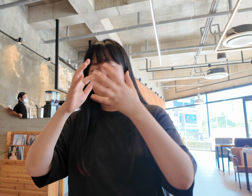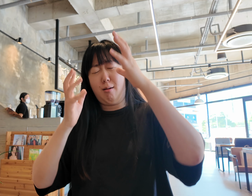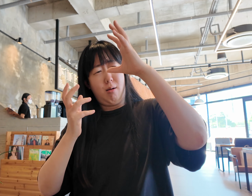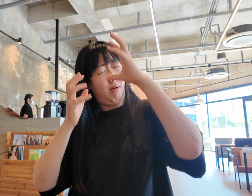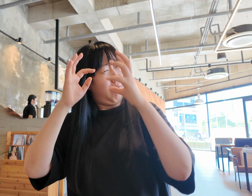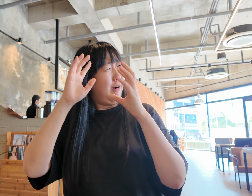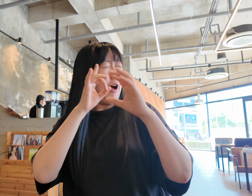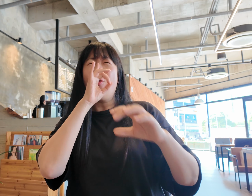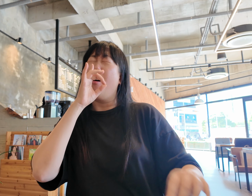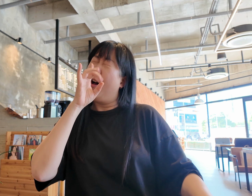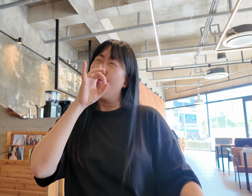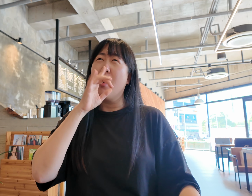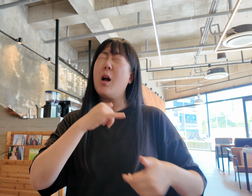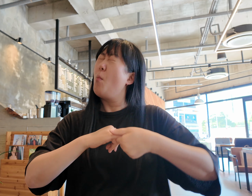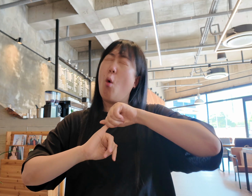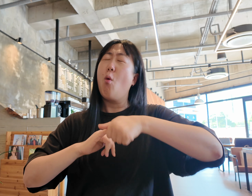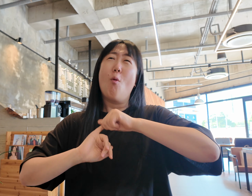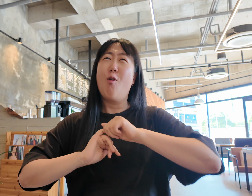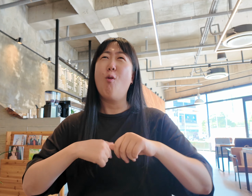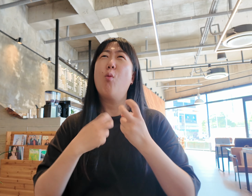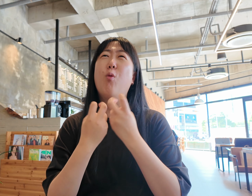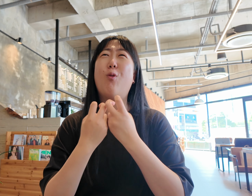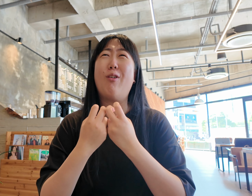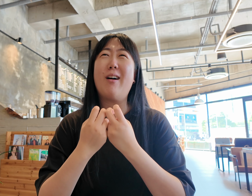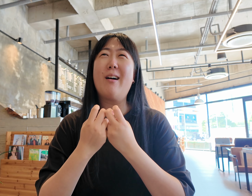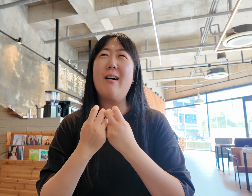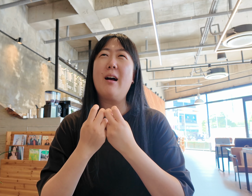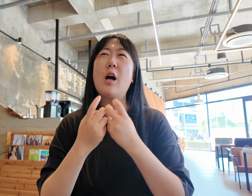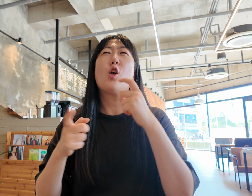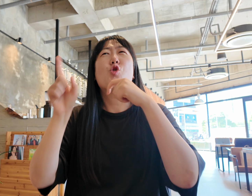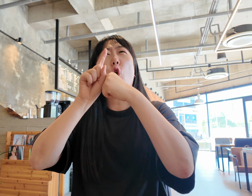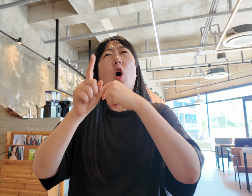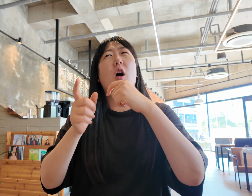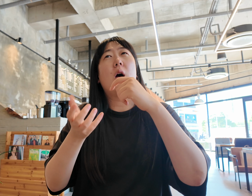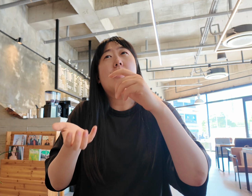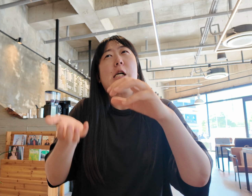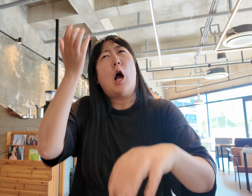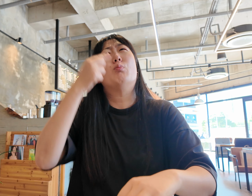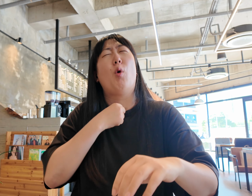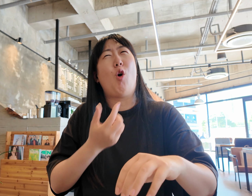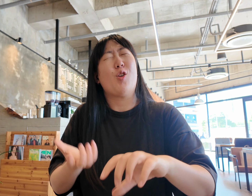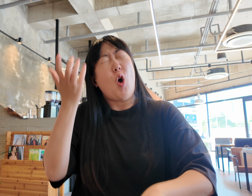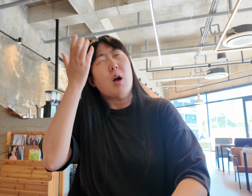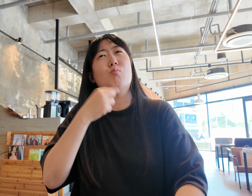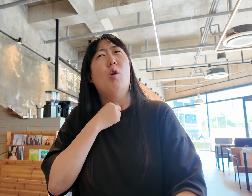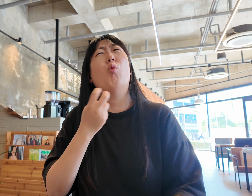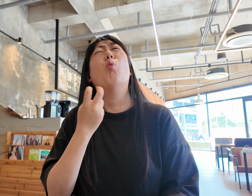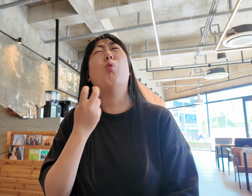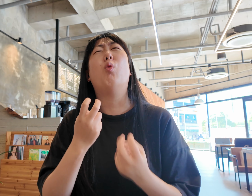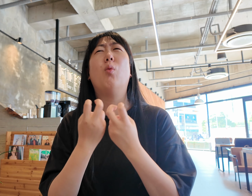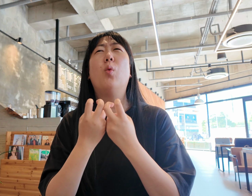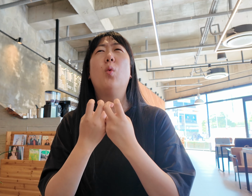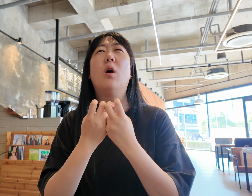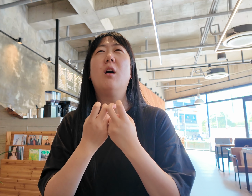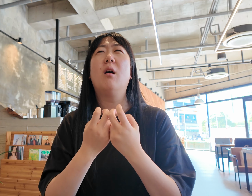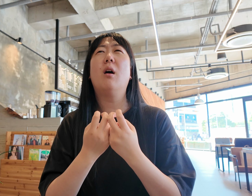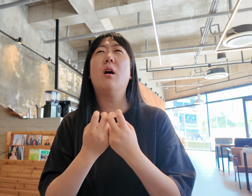私は手話を作るのが本当に苦手です。 もっと良くなりたい場合はどうすればよいですか？